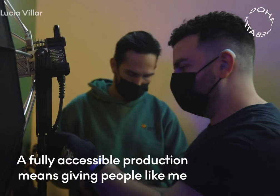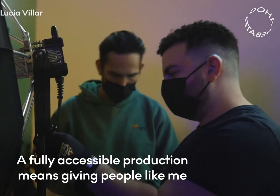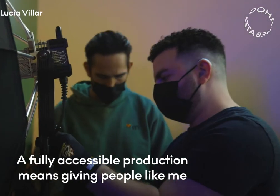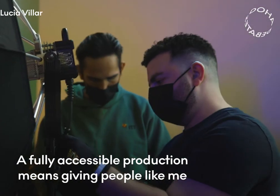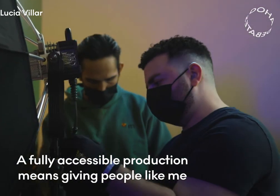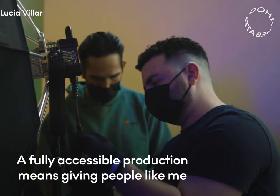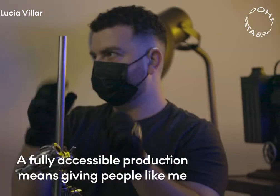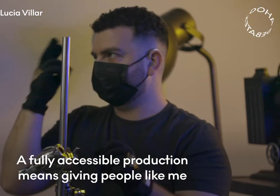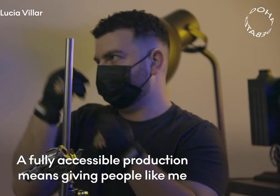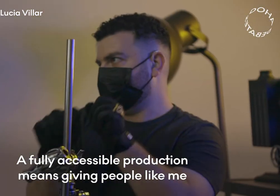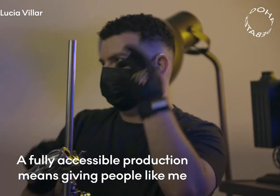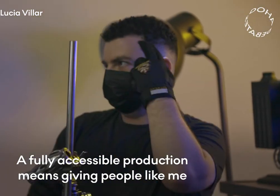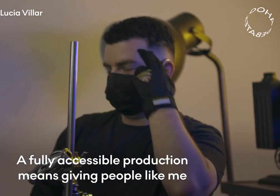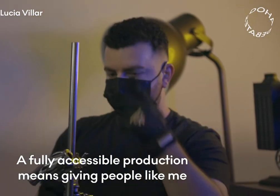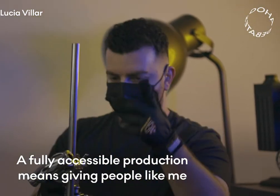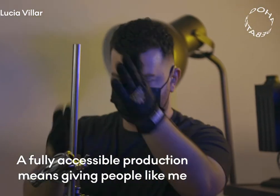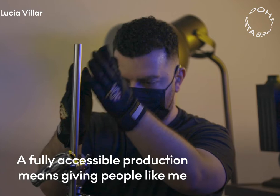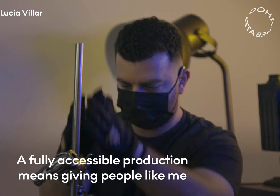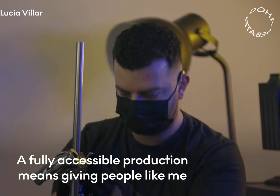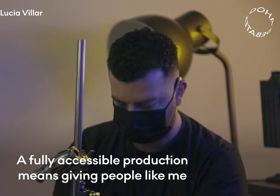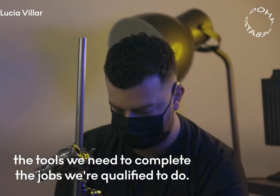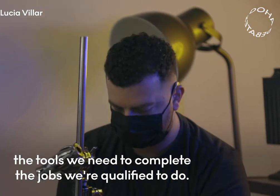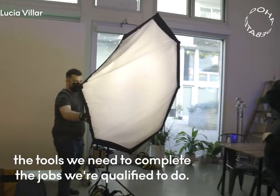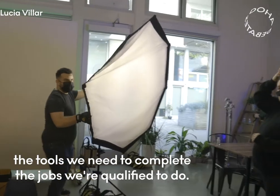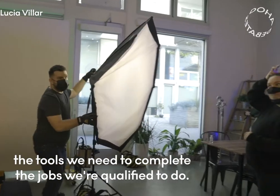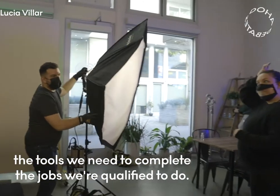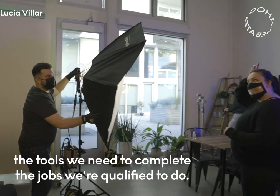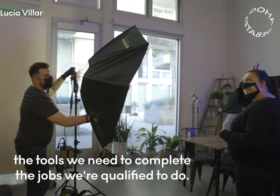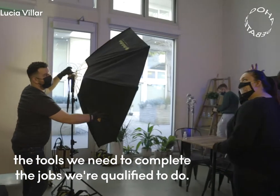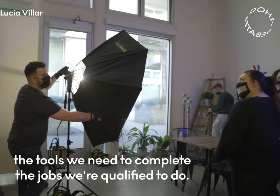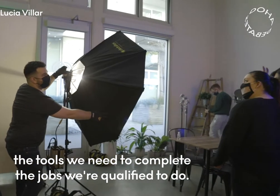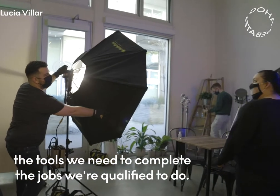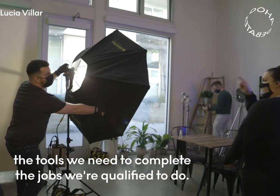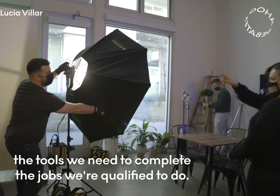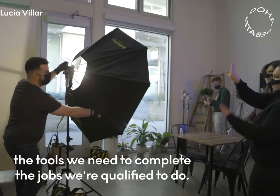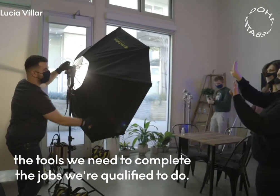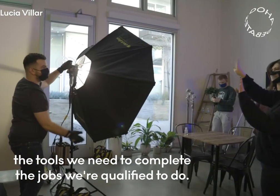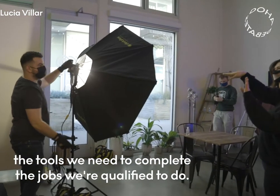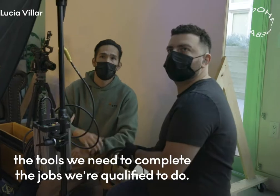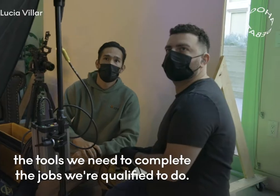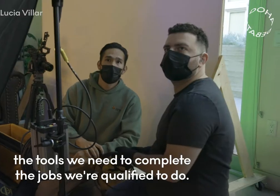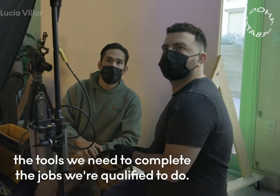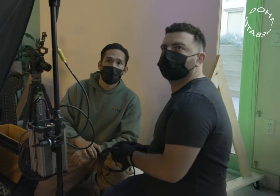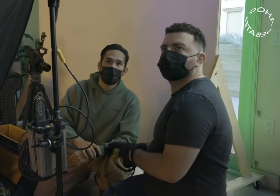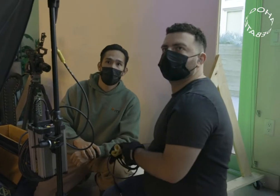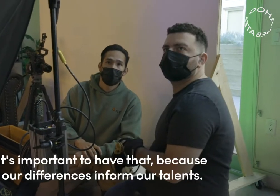[لوسيا] إنتاج يسهُل الوصول إليه تمامًا يعني إعطاء أشخاص مثلي الأدوات التي نحتاج إليها لإكمال الأعمال التي نحن مؤهلون للقيام بها.